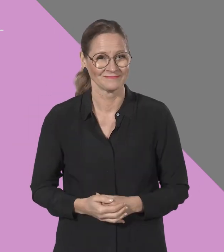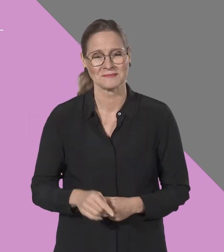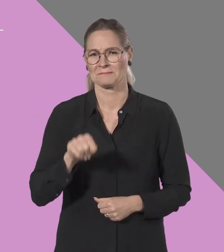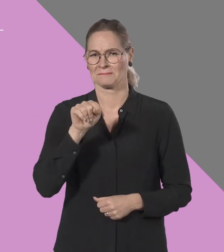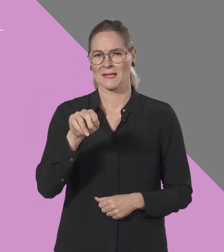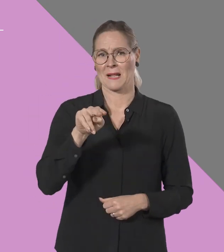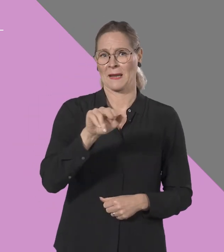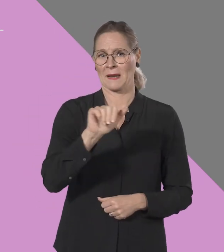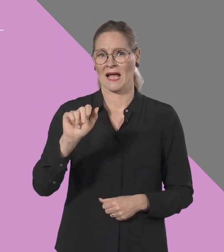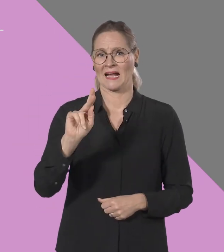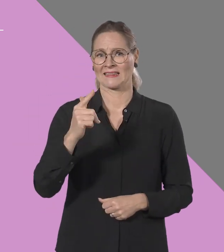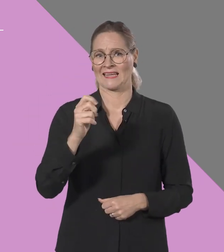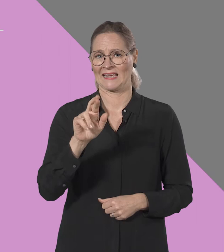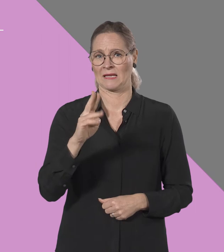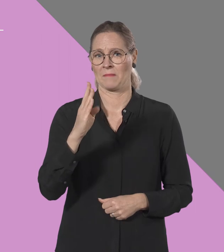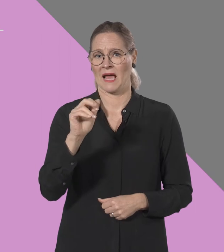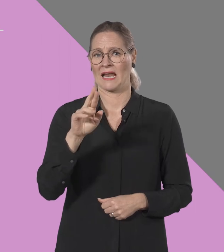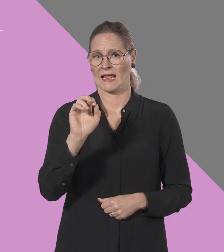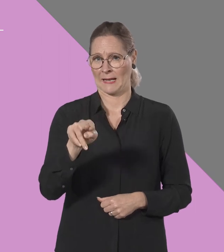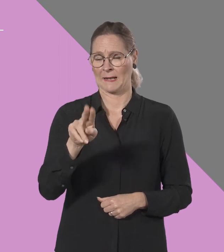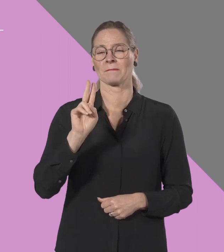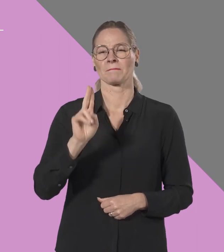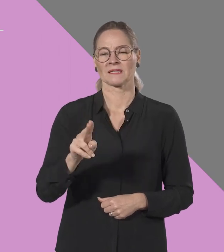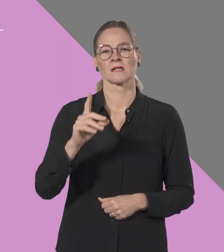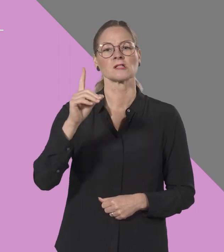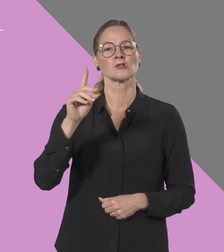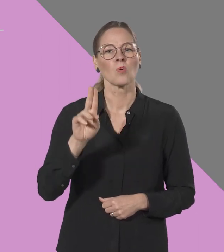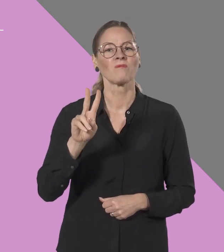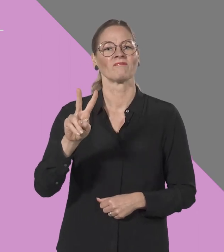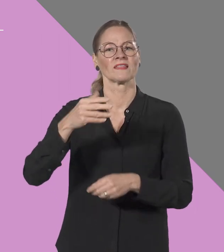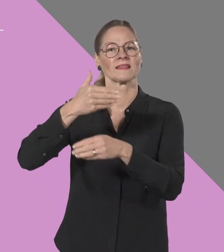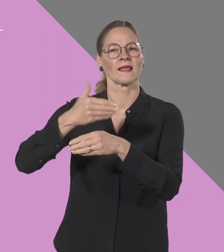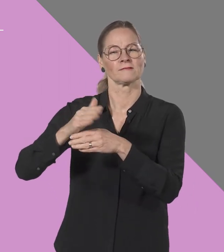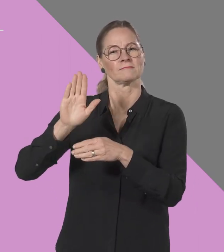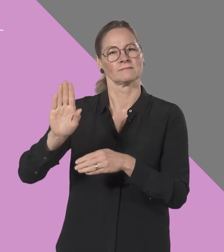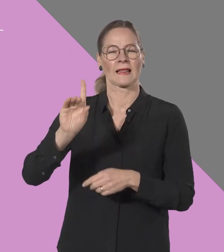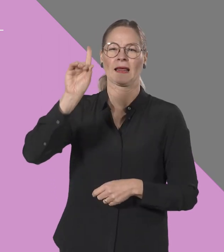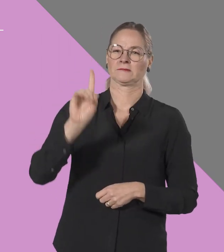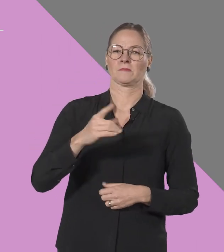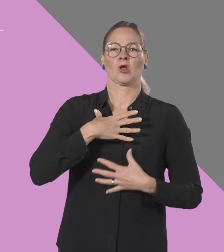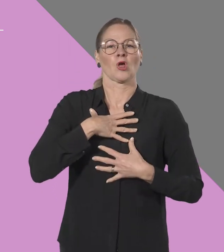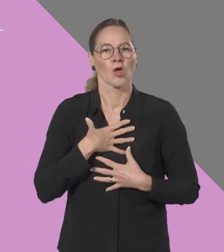Näkterbaren on DuvTeaternin ensimmäinen komedia -